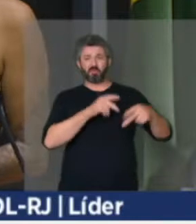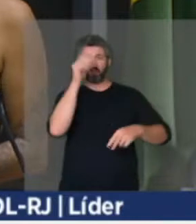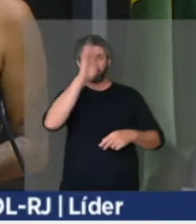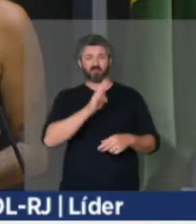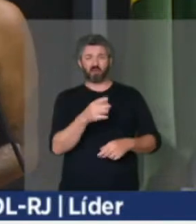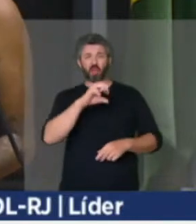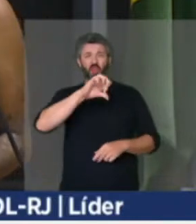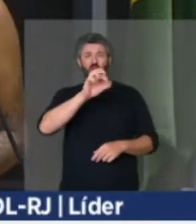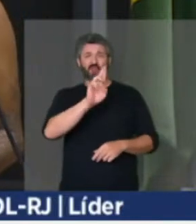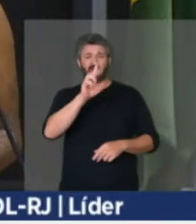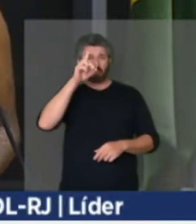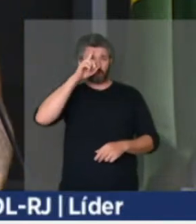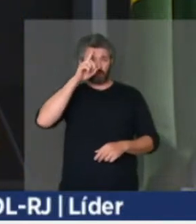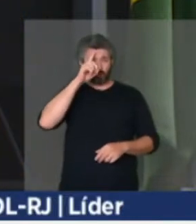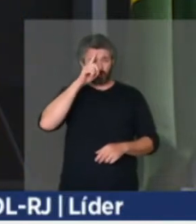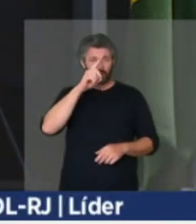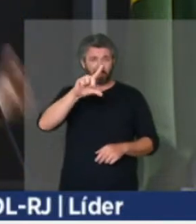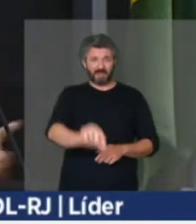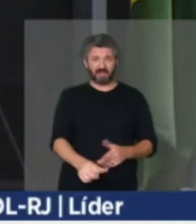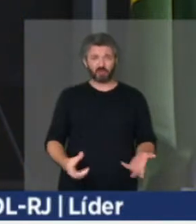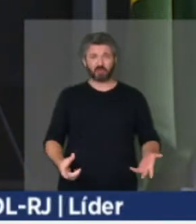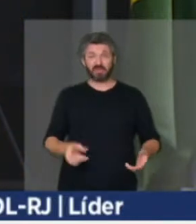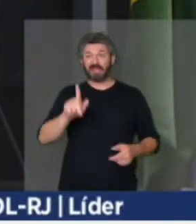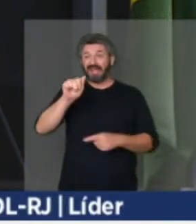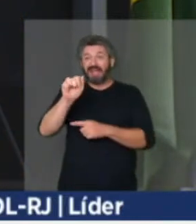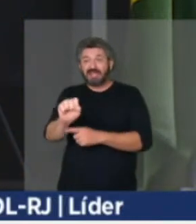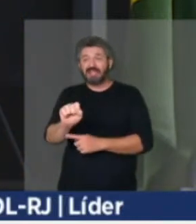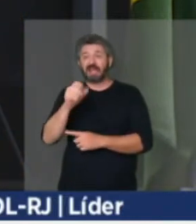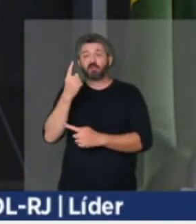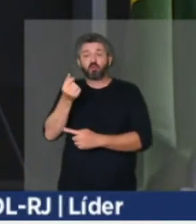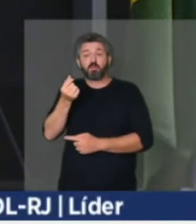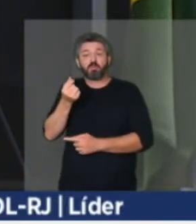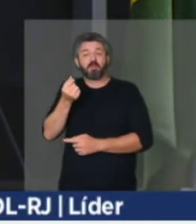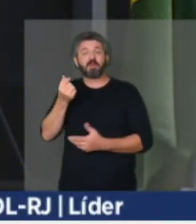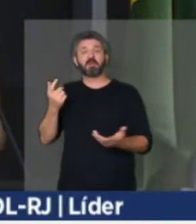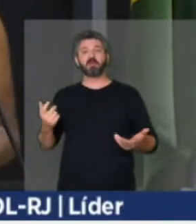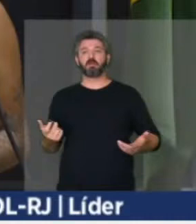POVO BRASILEIRO VIVE COM MENOS DE NOVE REAIS POR DIA, COM UM BUJ ÃO DE GÁS CUSTANDO MAIS